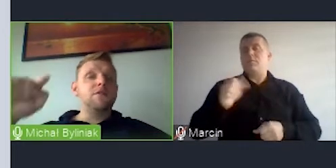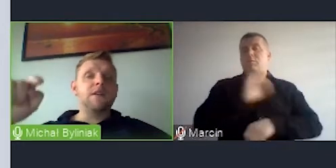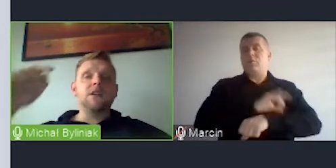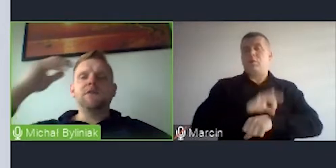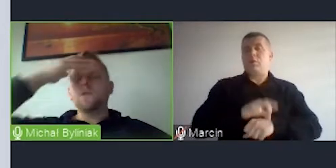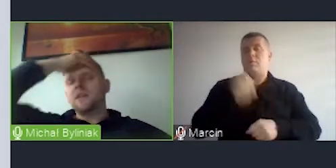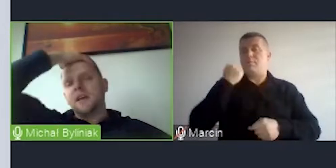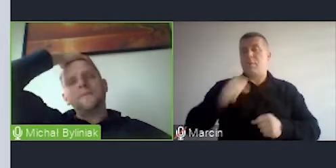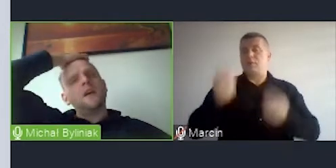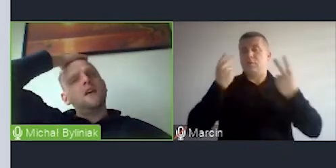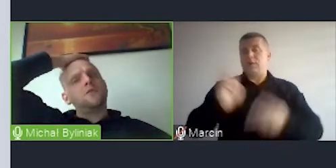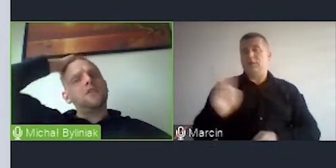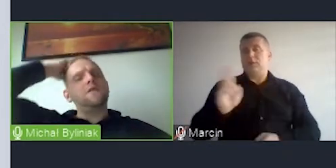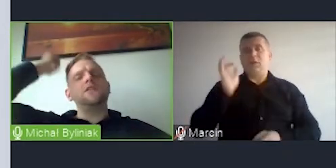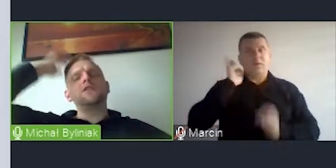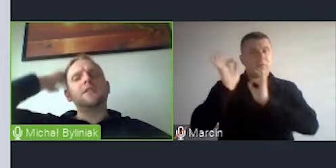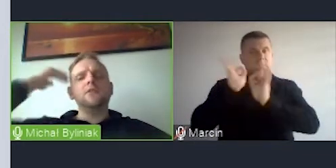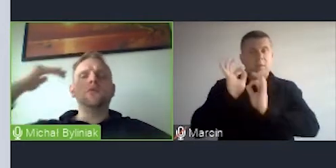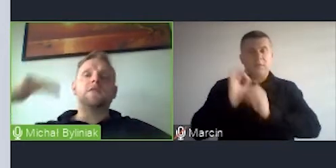Bardzo ważna informacja, która się w wytycznych znajduje.